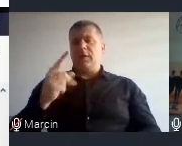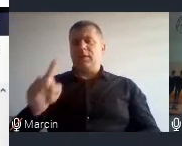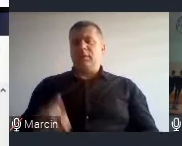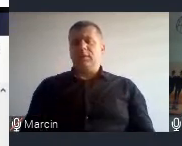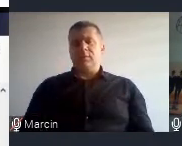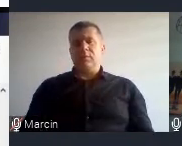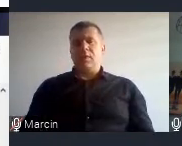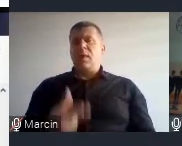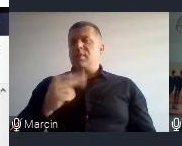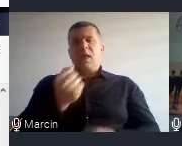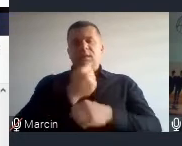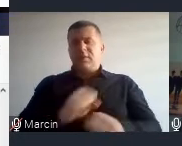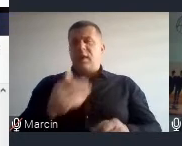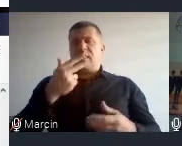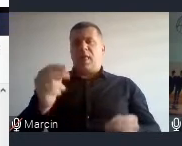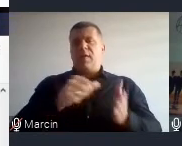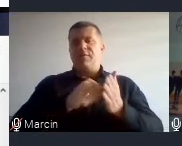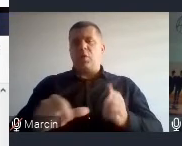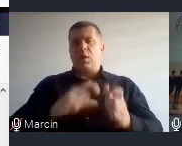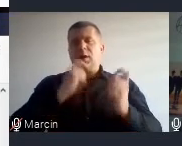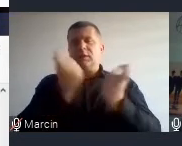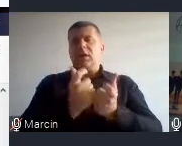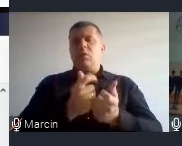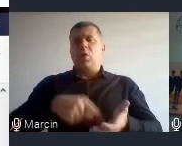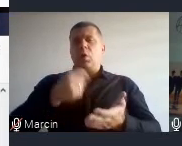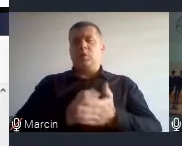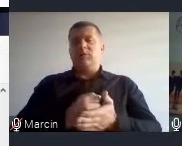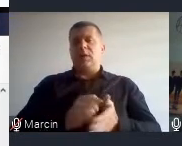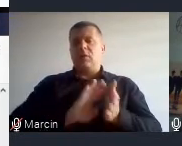nie wyłącza to absolutnie od stosowania całej ustawy Prawo Zamówień Publicznych.